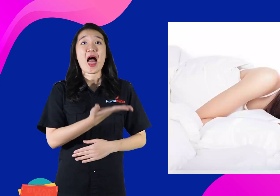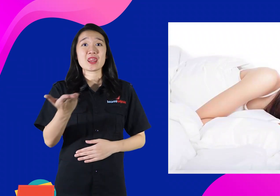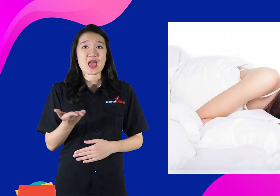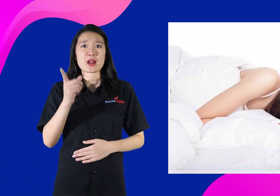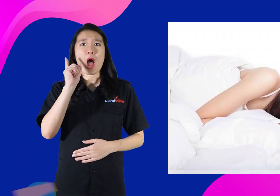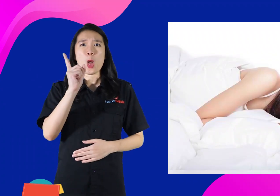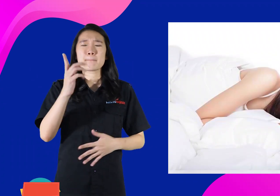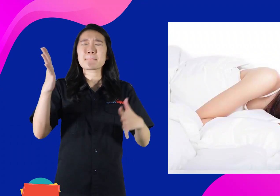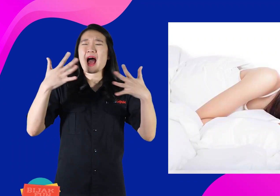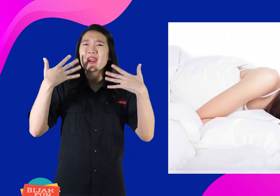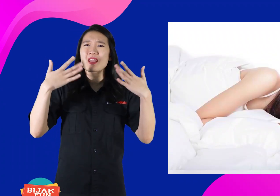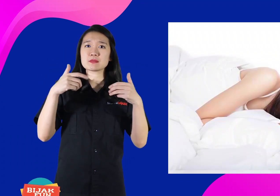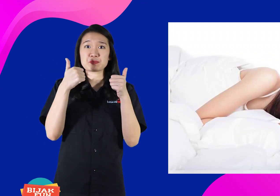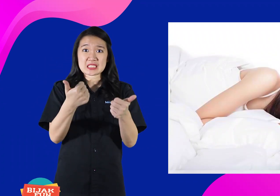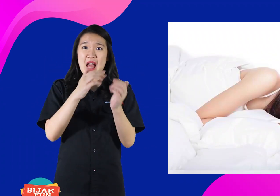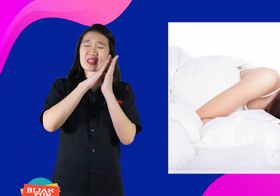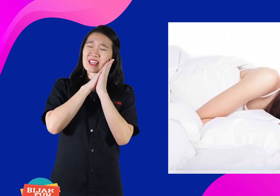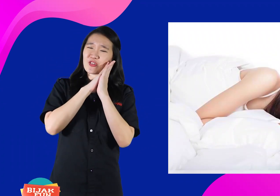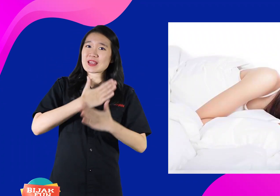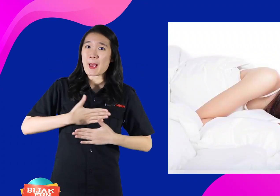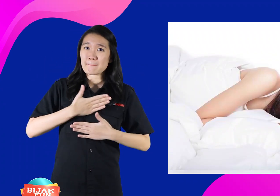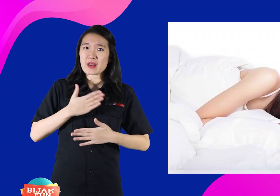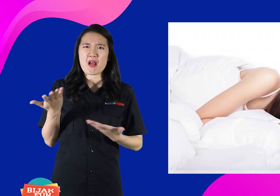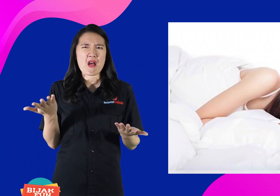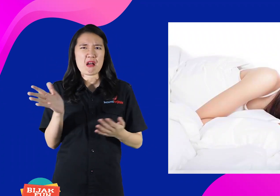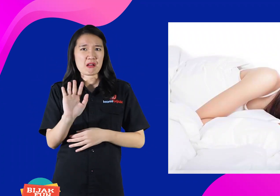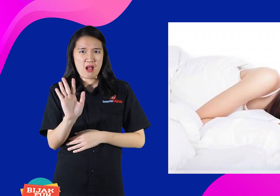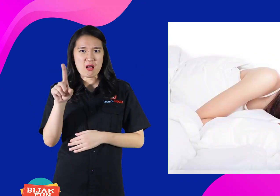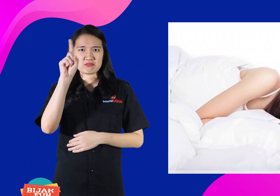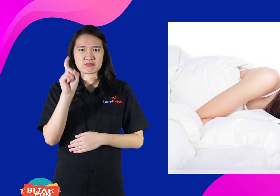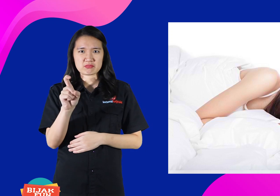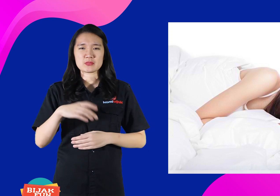Kalian kalau panas, bisa tidur nyaman tidak?